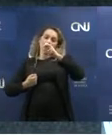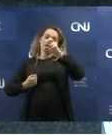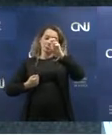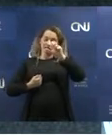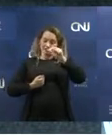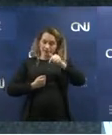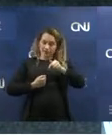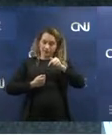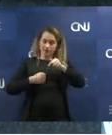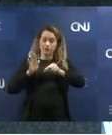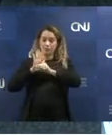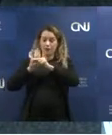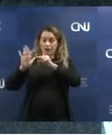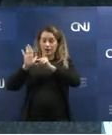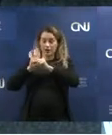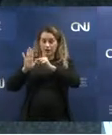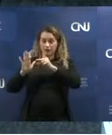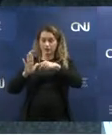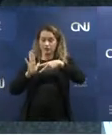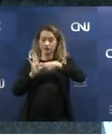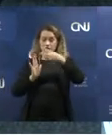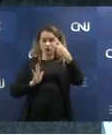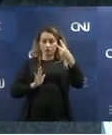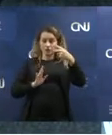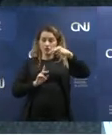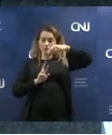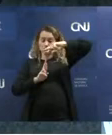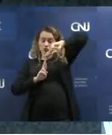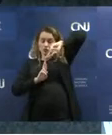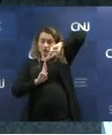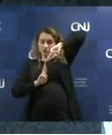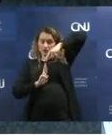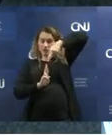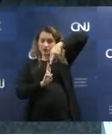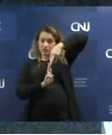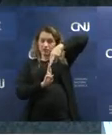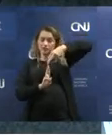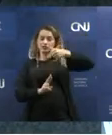segundo e quarto do Código Penal, combinado com o artigo 244, B, do ECA.